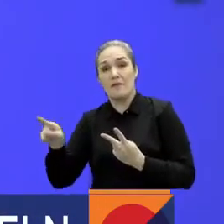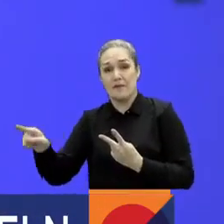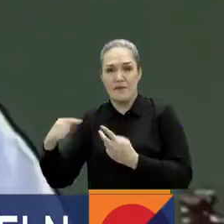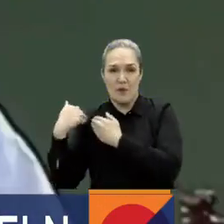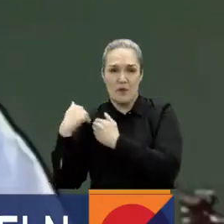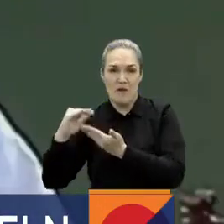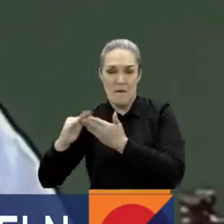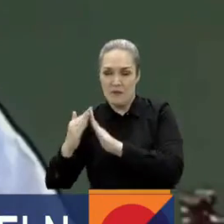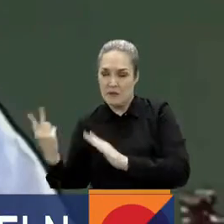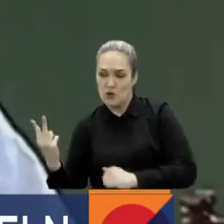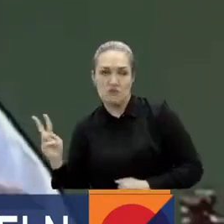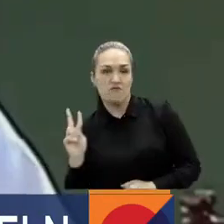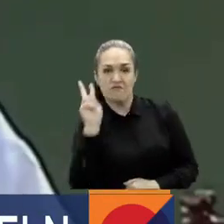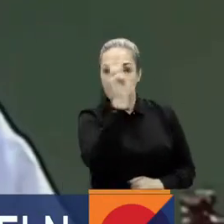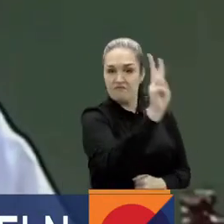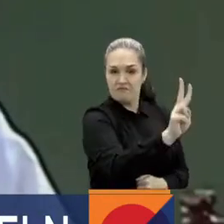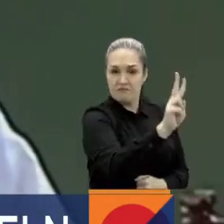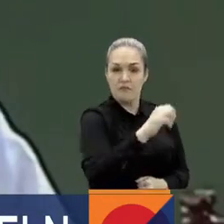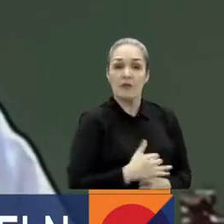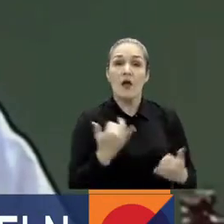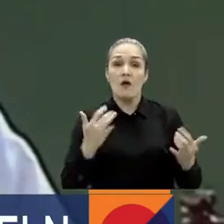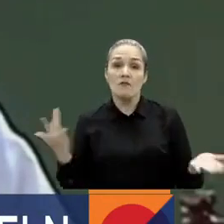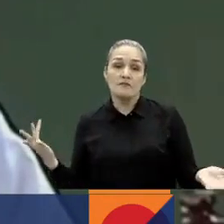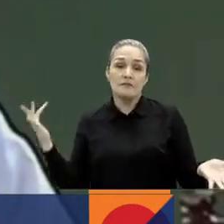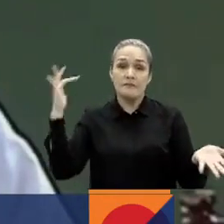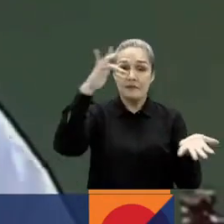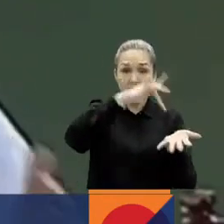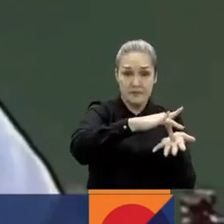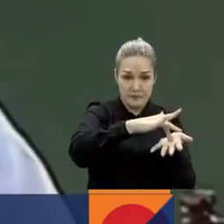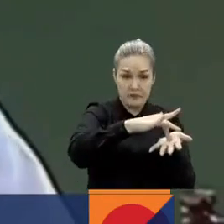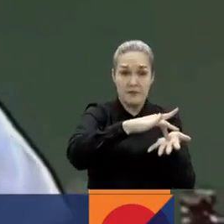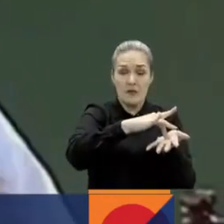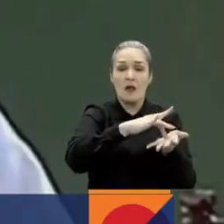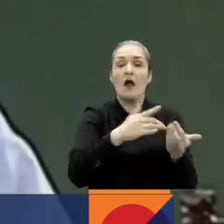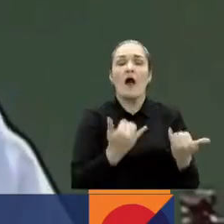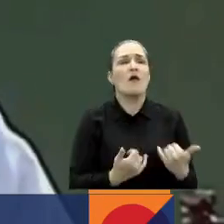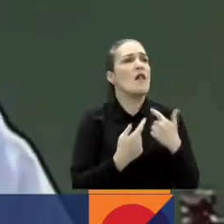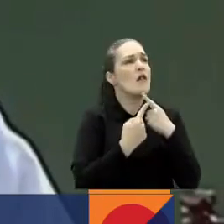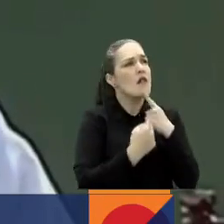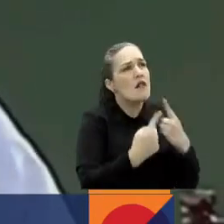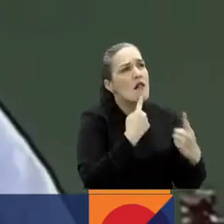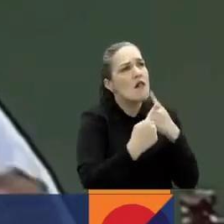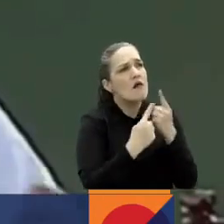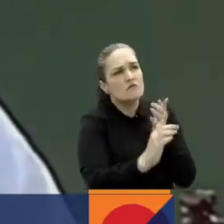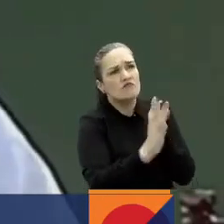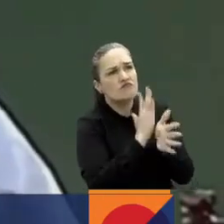ALGUNOS JEFES NEGOCIADORES DE LA GUERRILLA, LLLLLLLLLLLLLLLLLLLL ENCABEZARON LA DELEGACIóN.